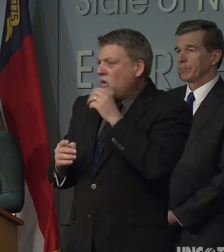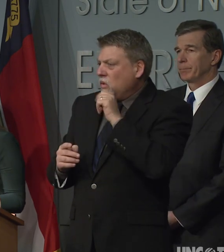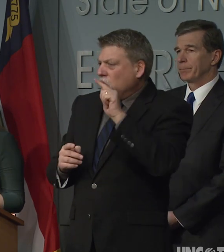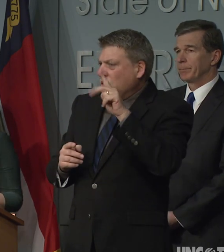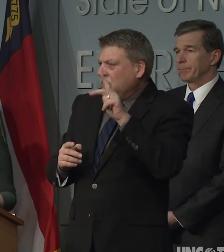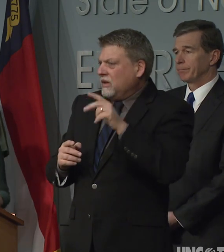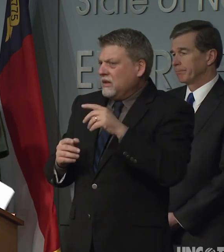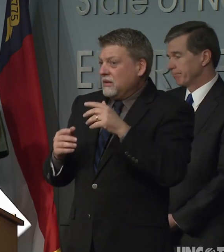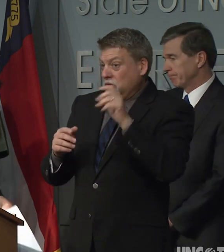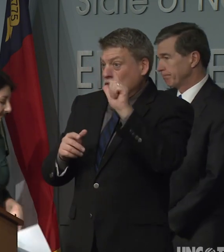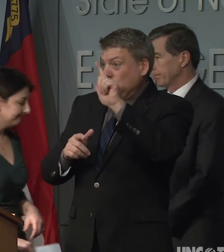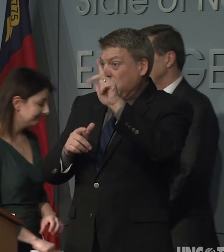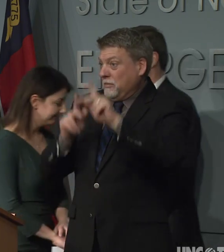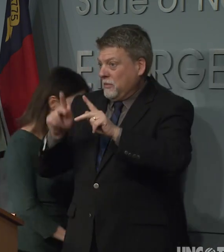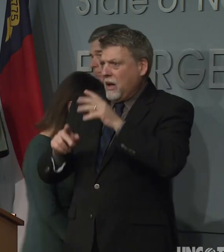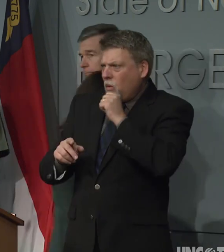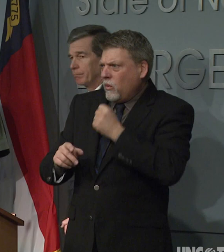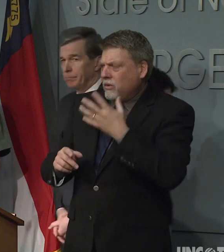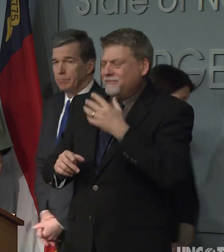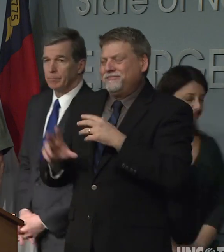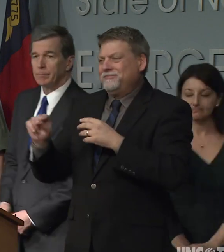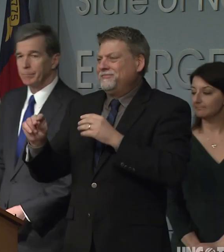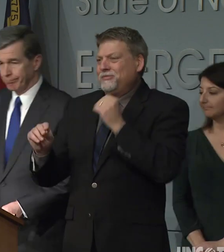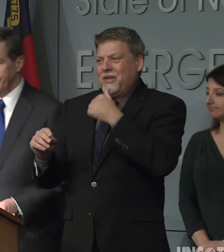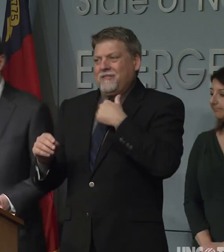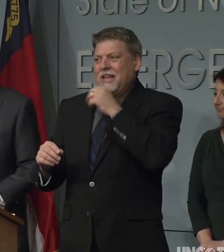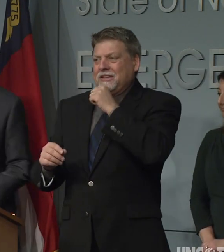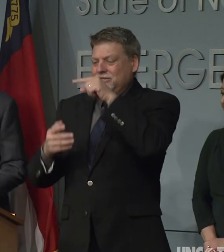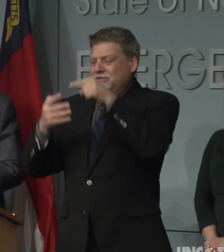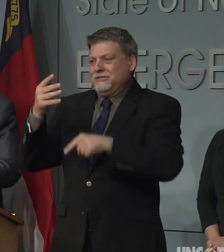De es tiene información de los otros tres casos.